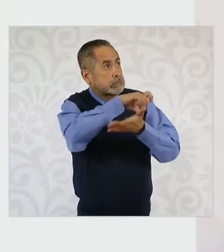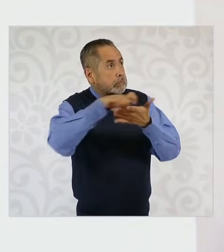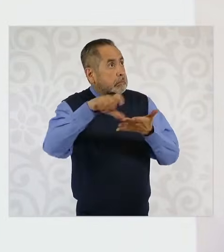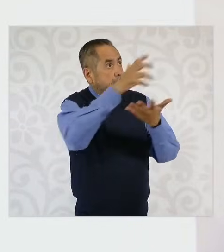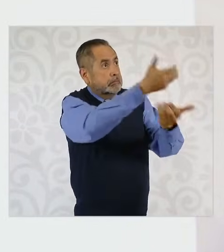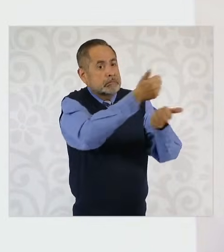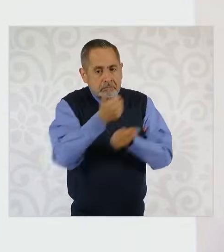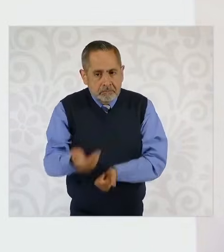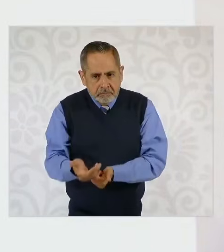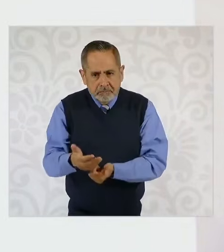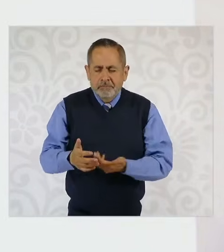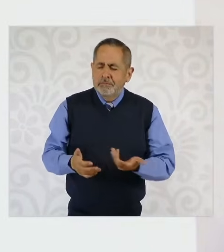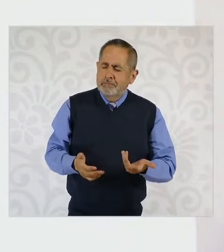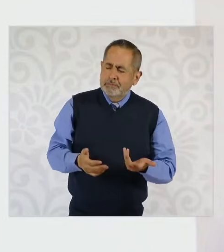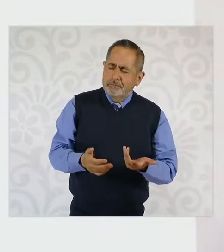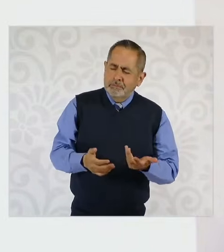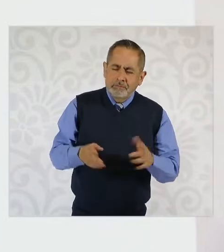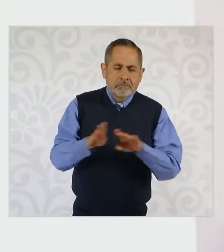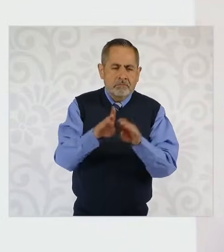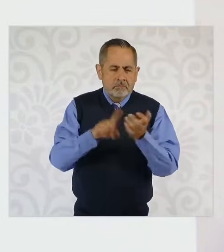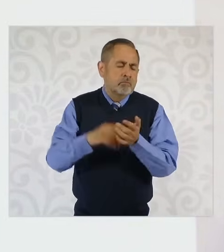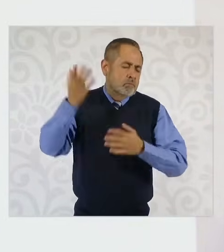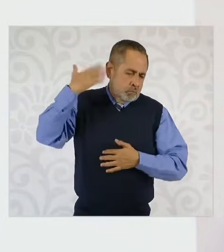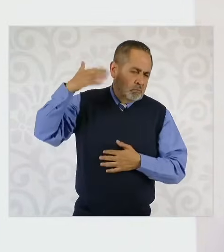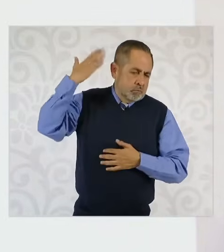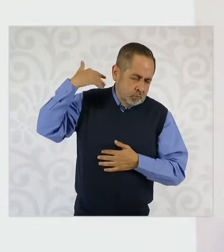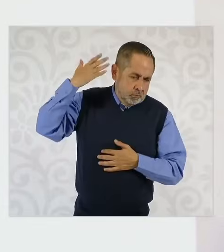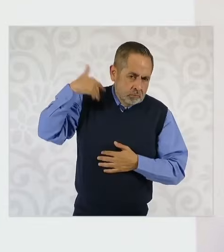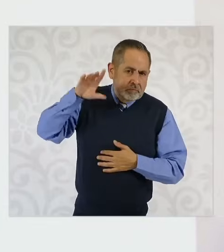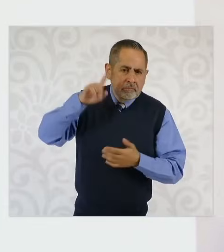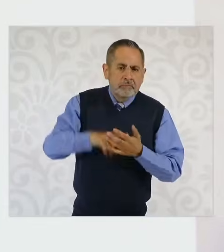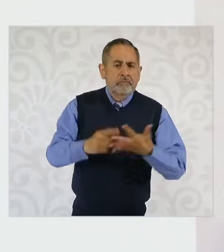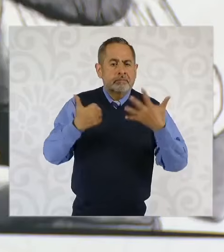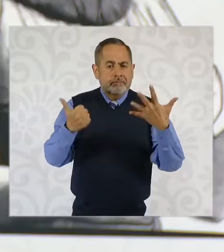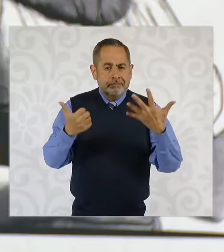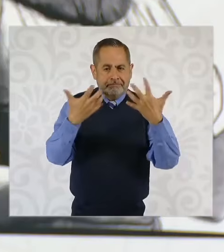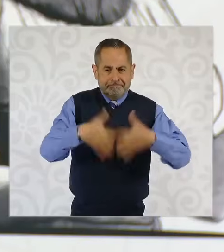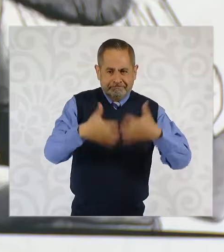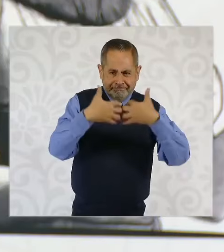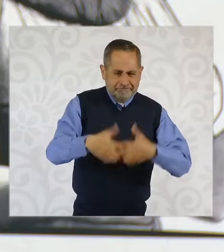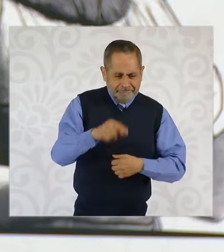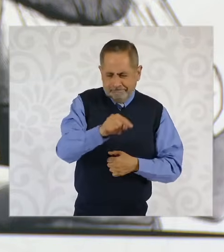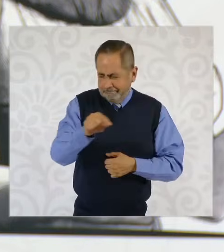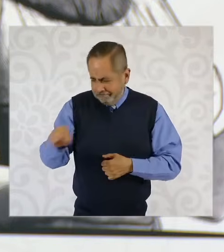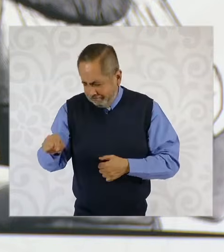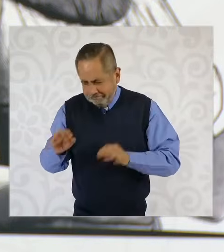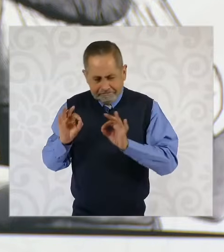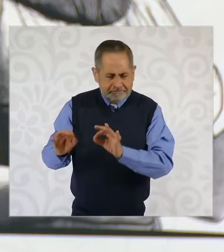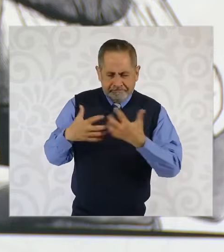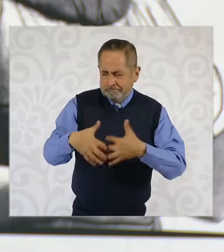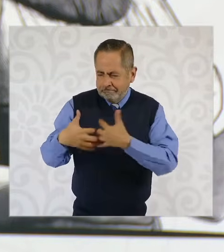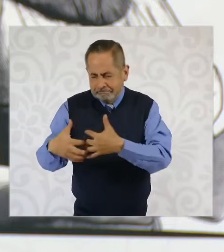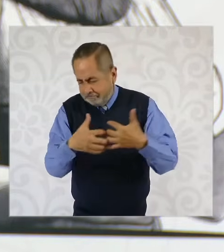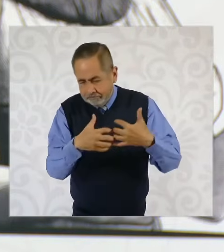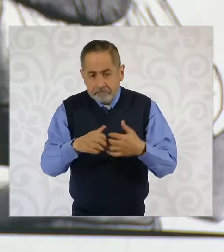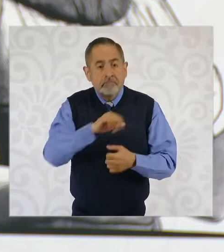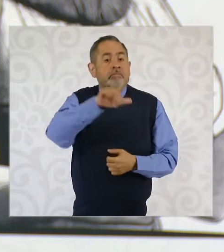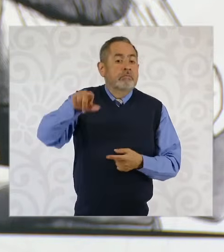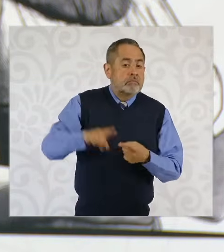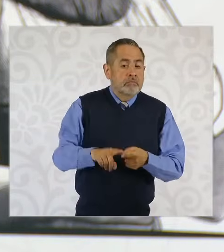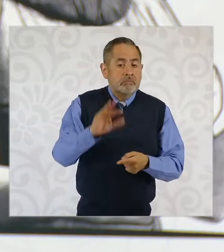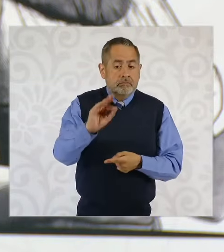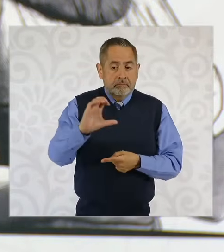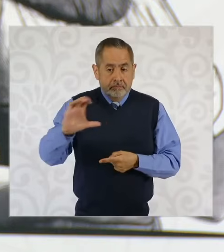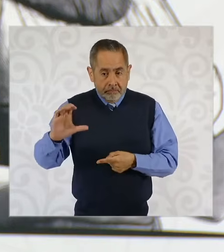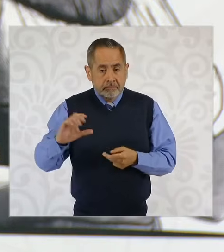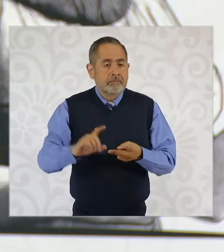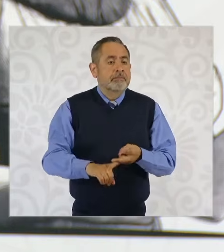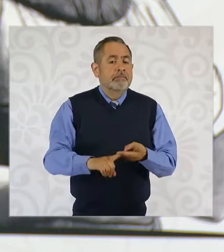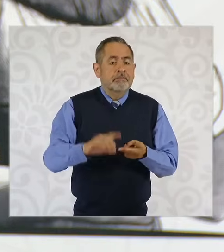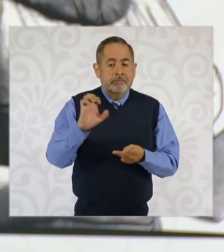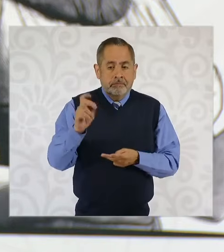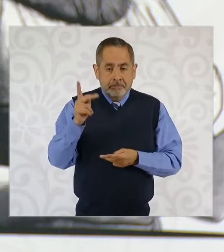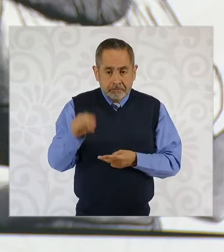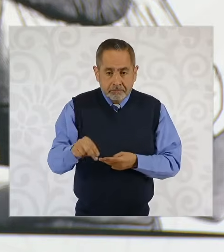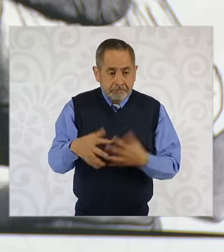funcionaron las seis refinerías y en los últimos 12 años de Calderón Peña dejaron ir cayendo las